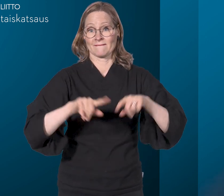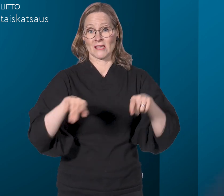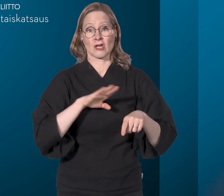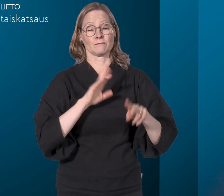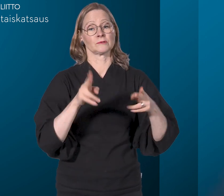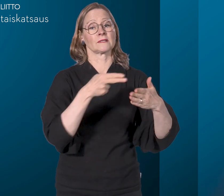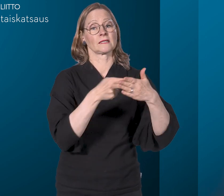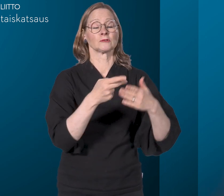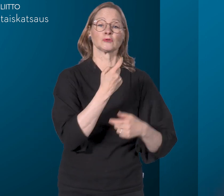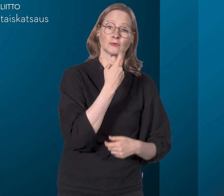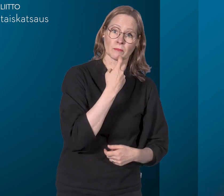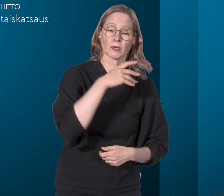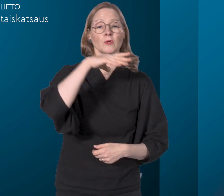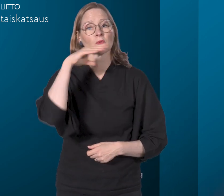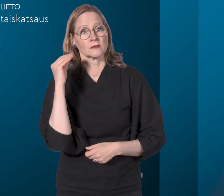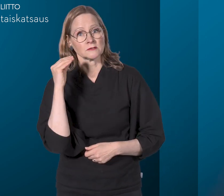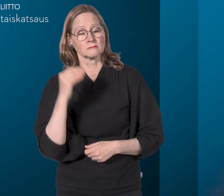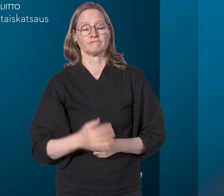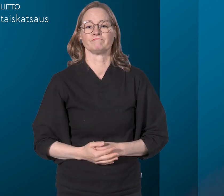Videot on tekstitetty suomeksi ja ruotsiksi.